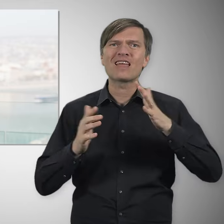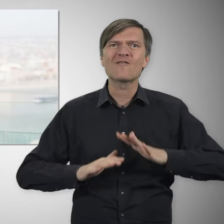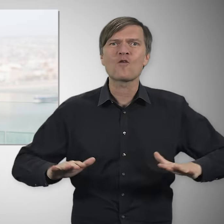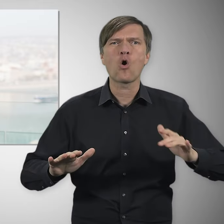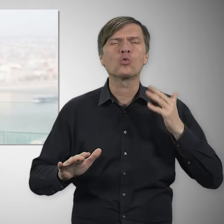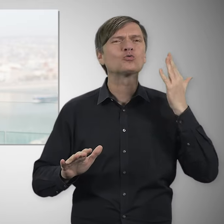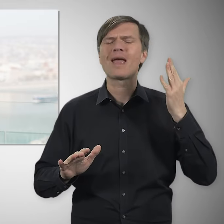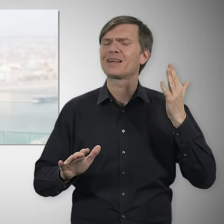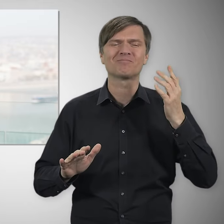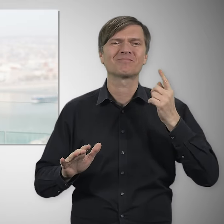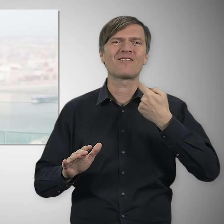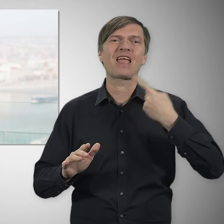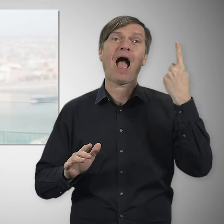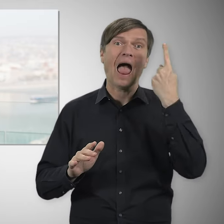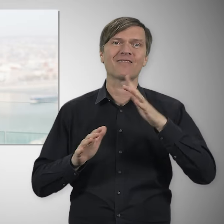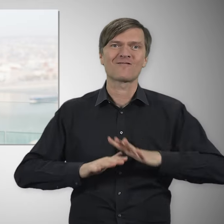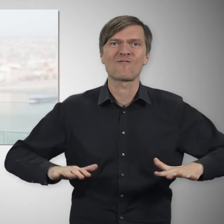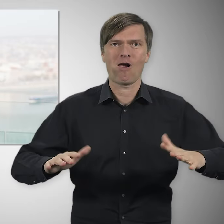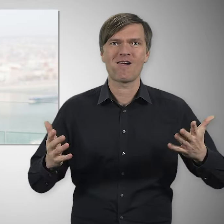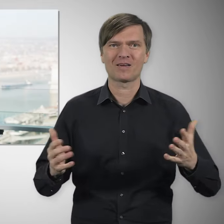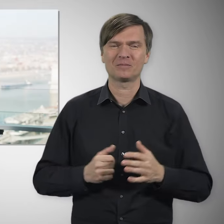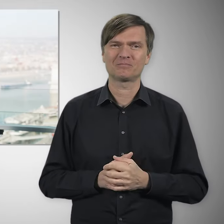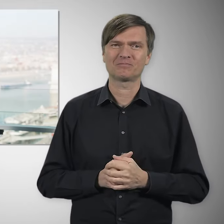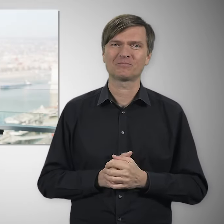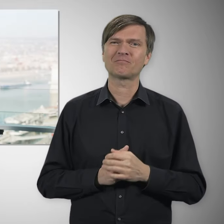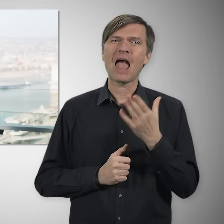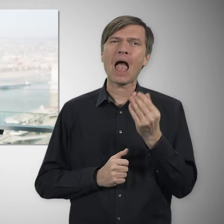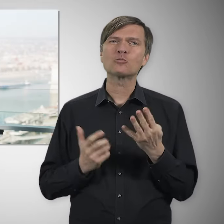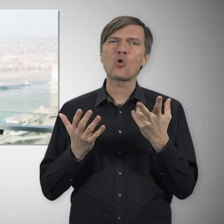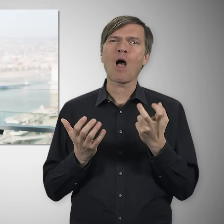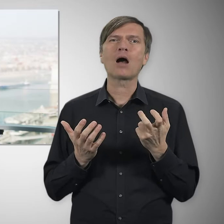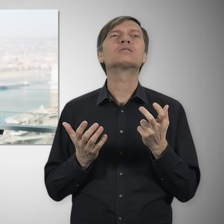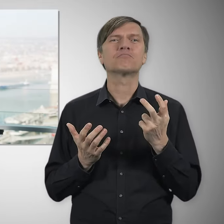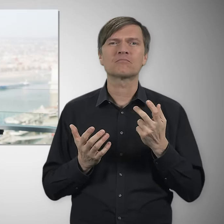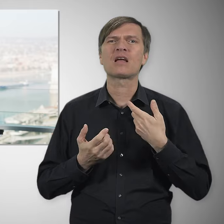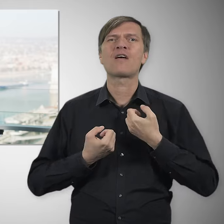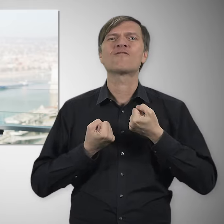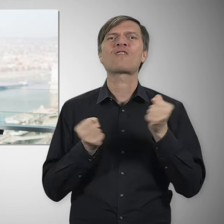Und später dann: „Wir sind ein Volk.“ Der Sieg der Freiheit im Herbst 1989 war